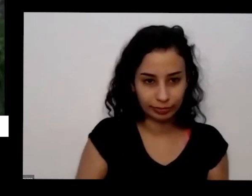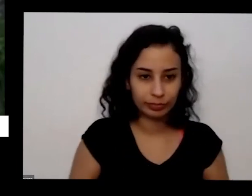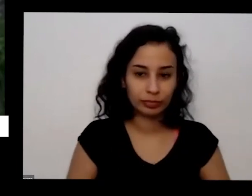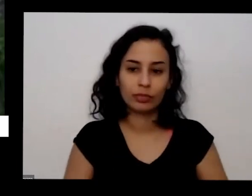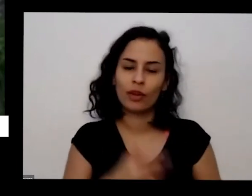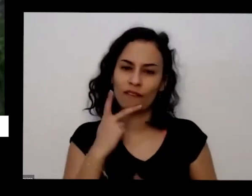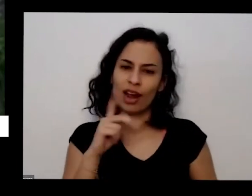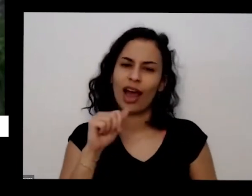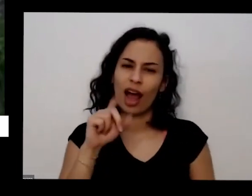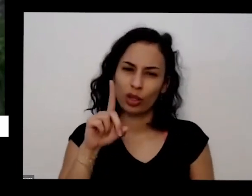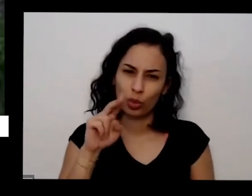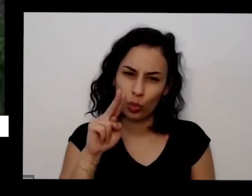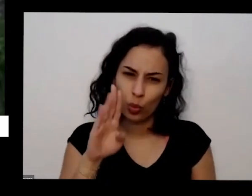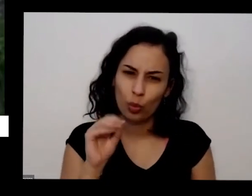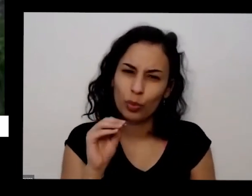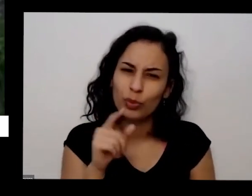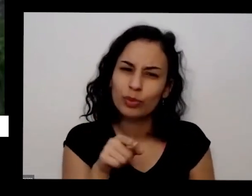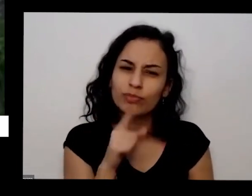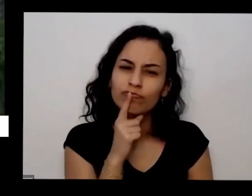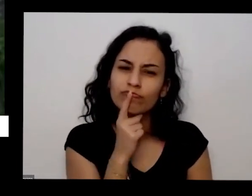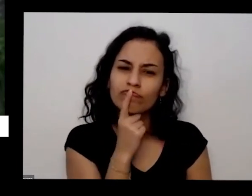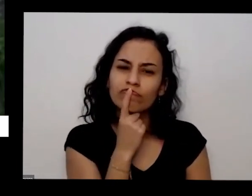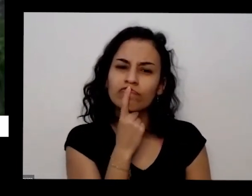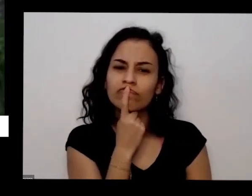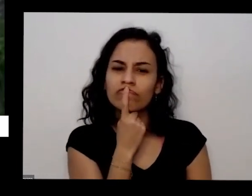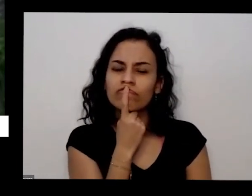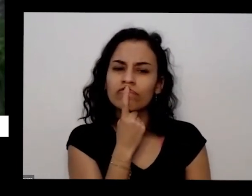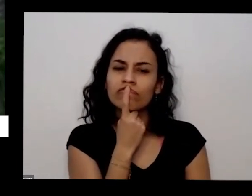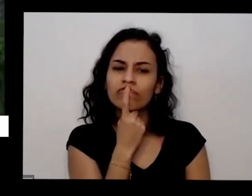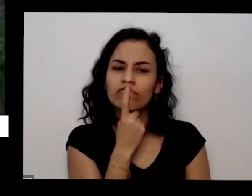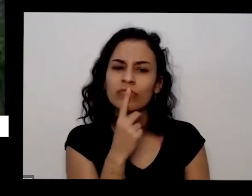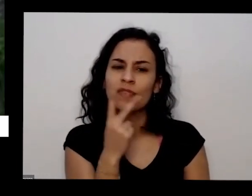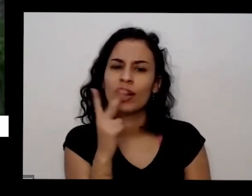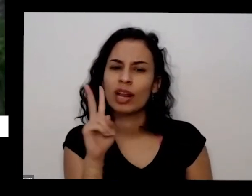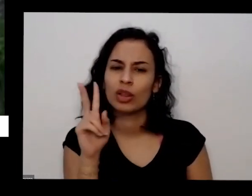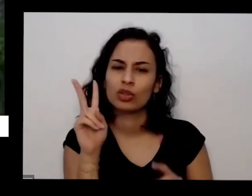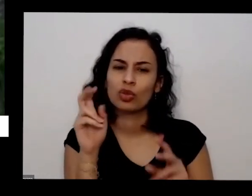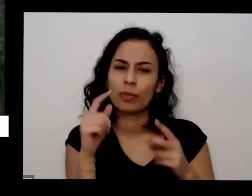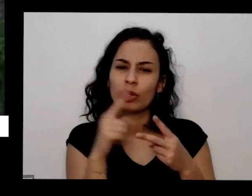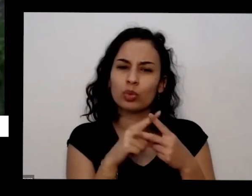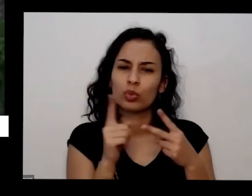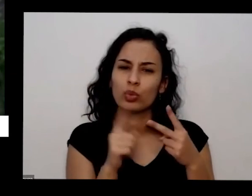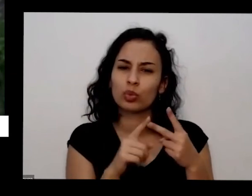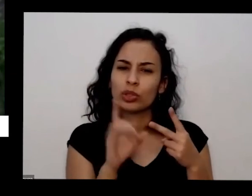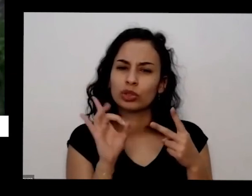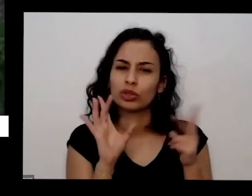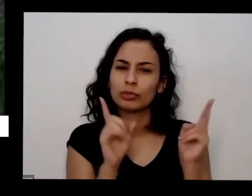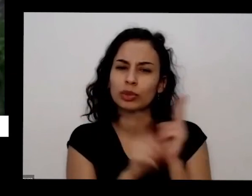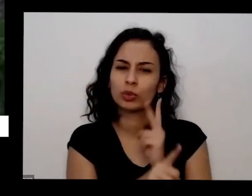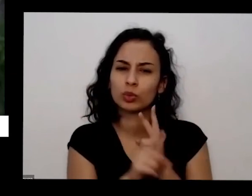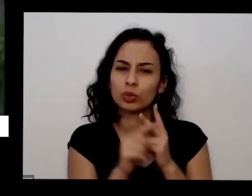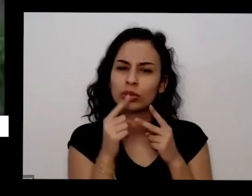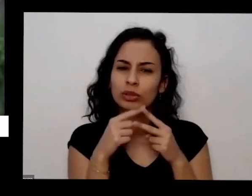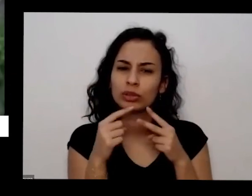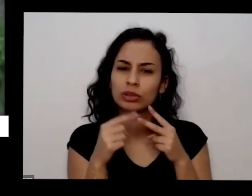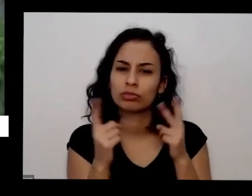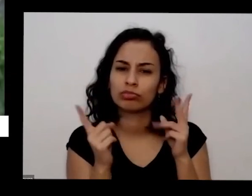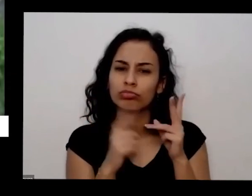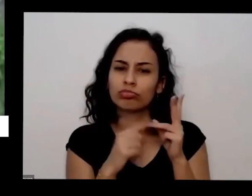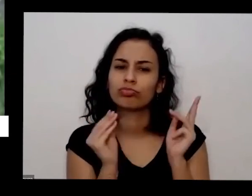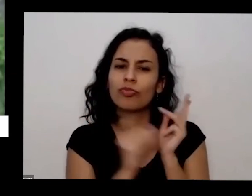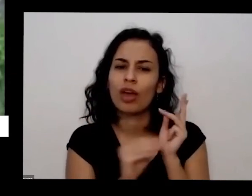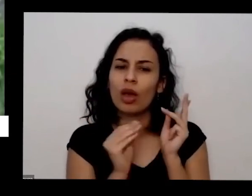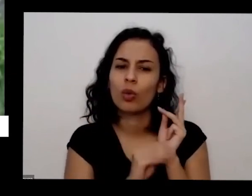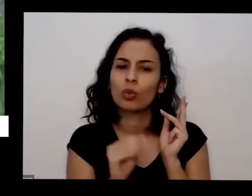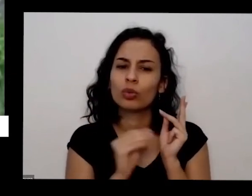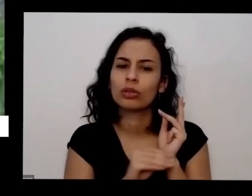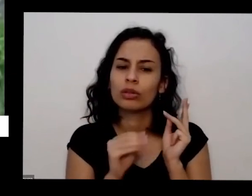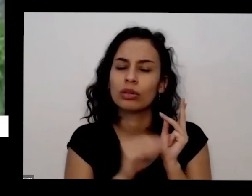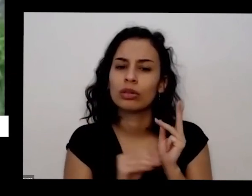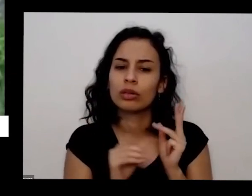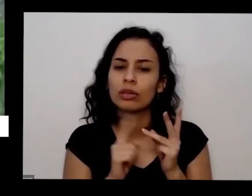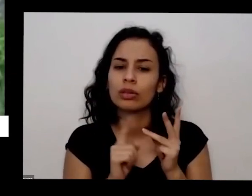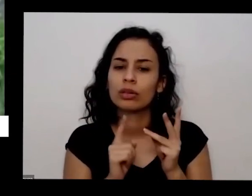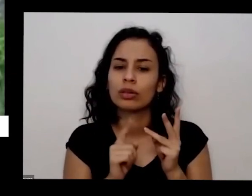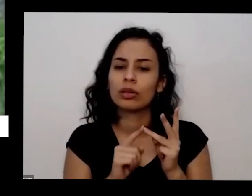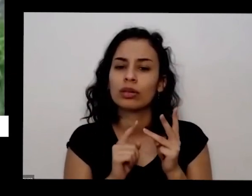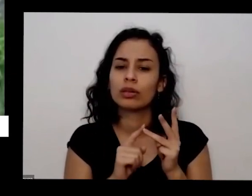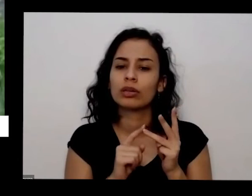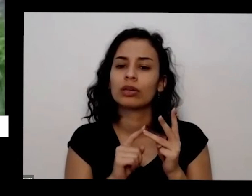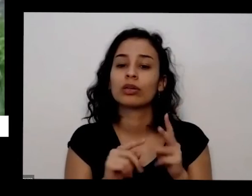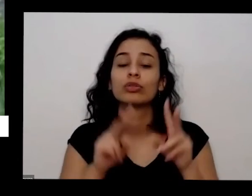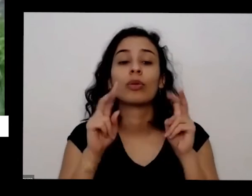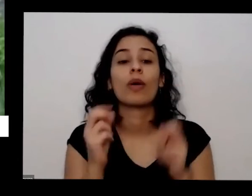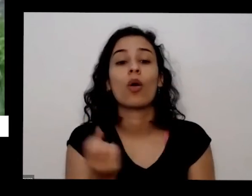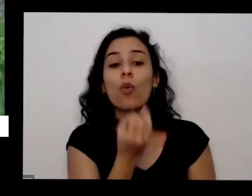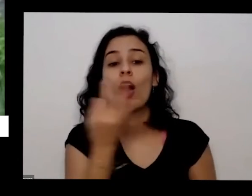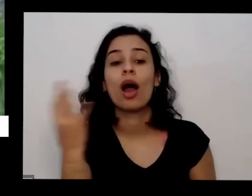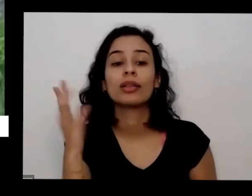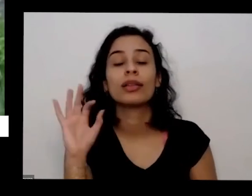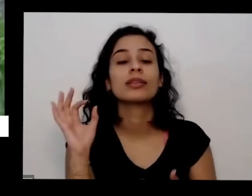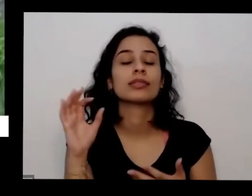acho que eu falei duas é e foi a outra era sobre a quantidade de semente que você plantou no coentro